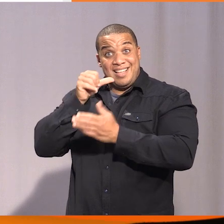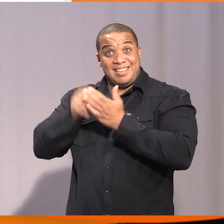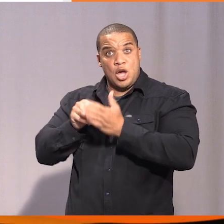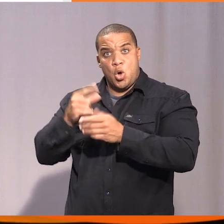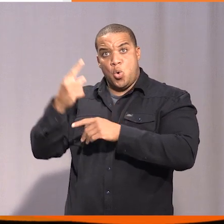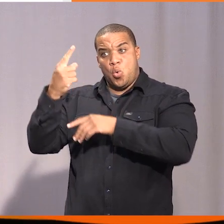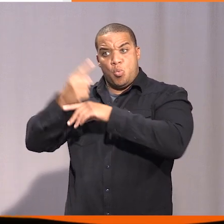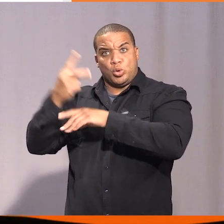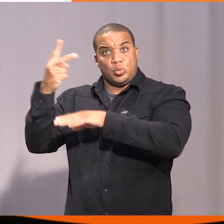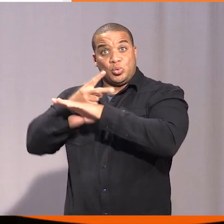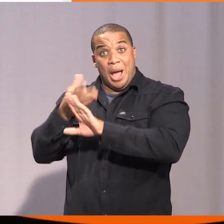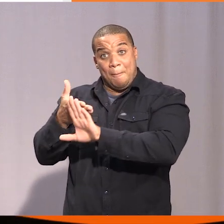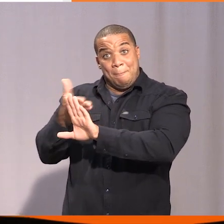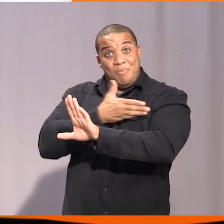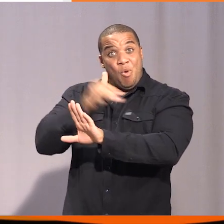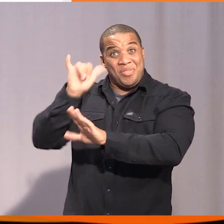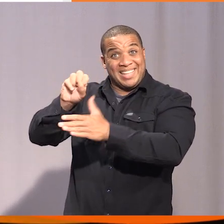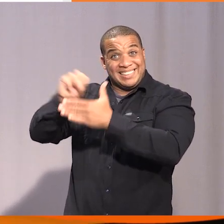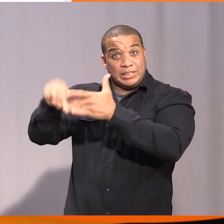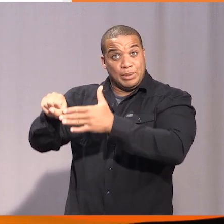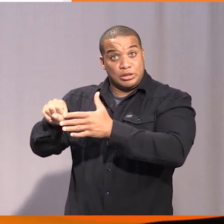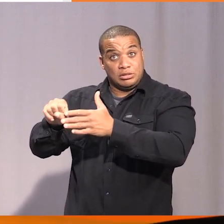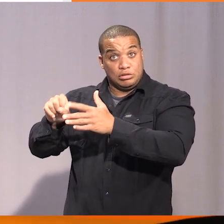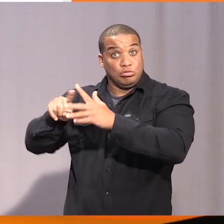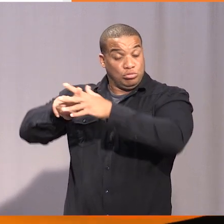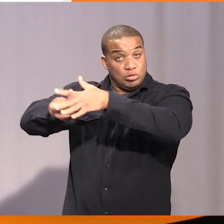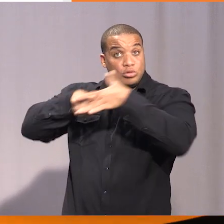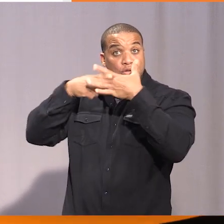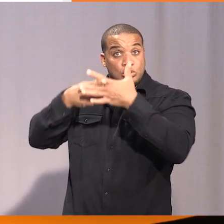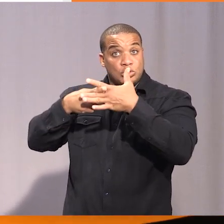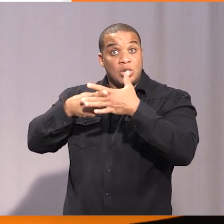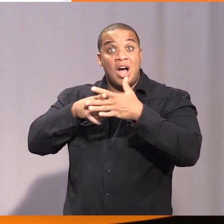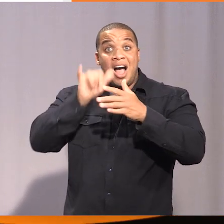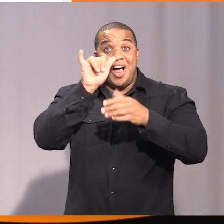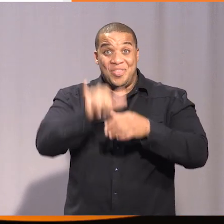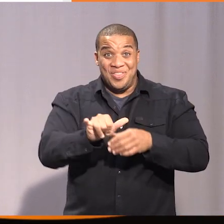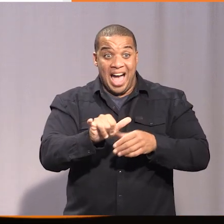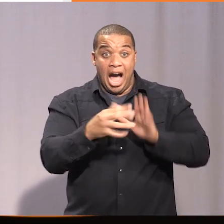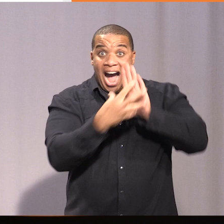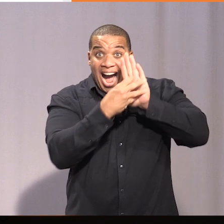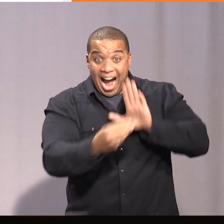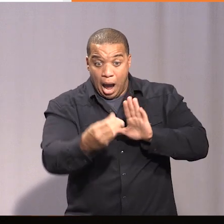correo electrónico una copia de la carta a cada de sus profesores por separado.